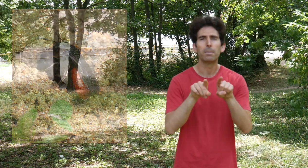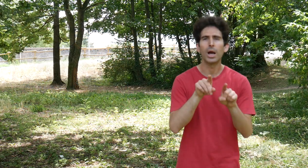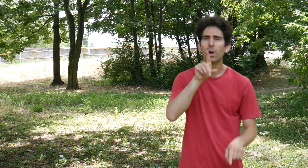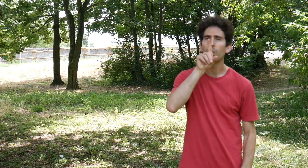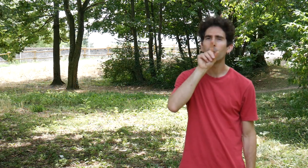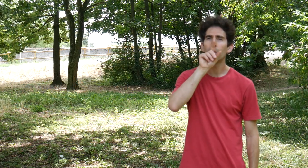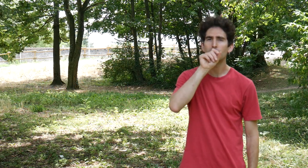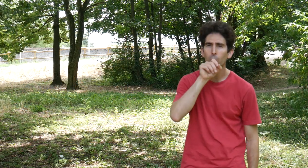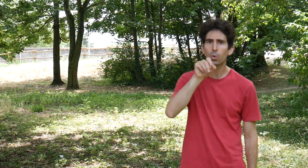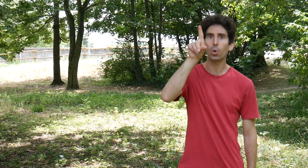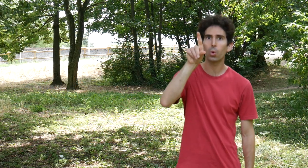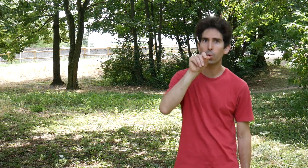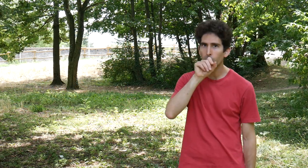C'est comme l'oiseau coucou.